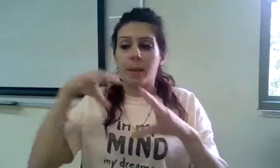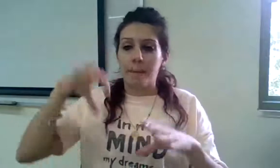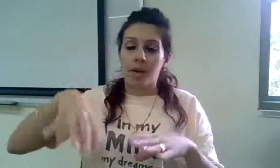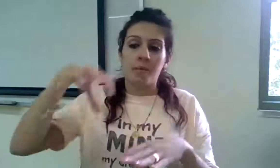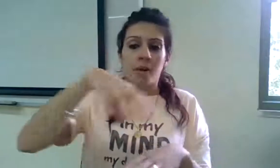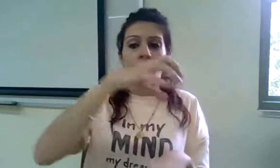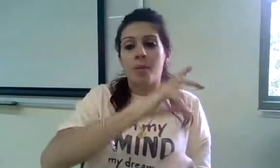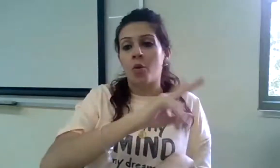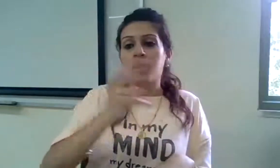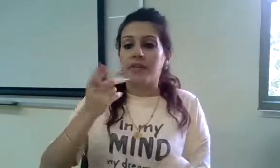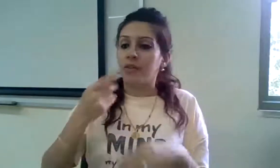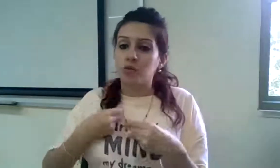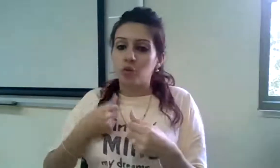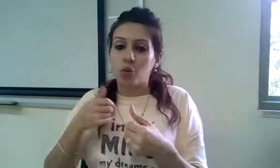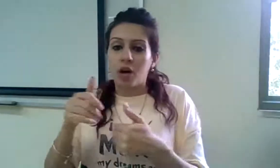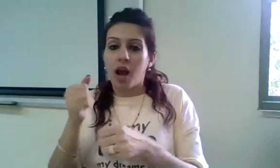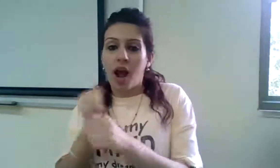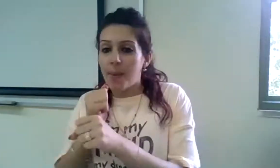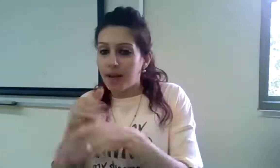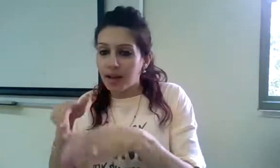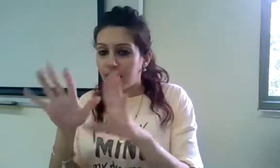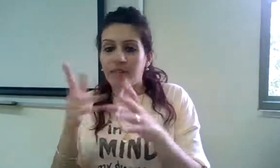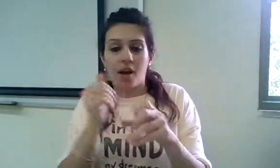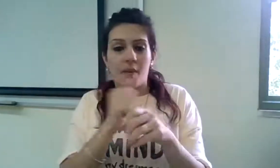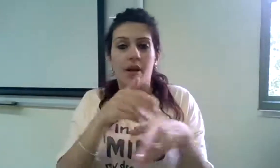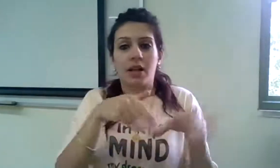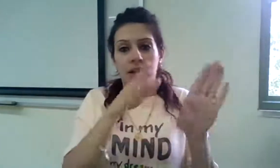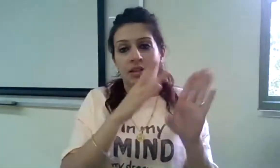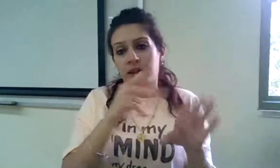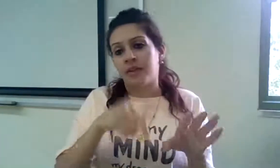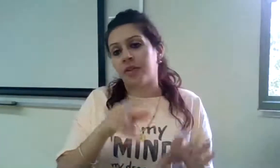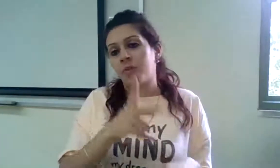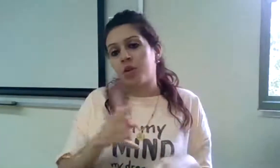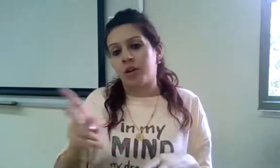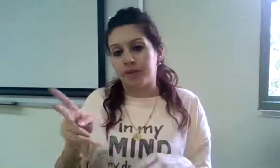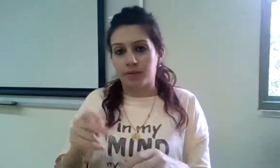حيث بدا ذلك جليا في المؤتمرات الافتراضية السابقة في هذه السلسلة ونحن ننظر قدما بالفعل